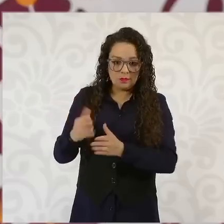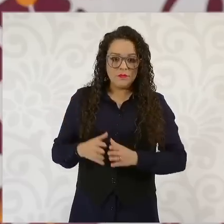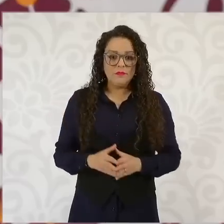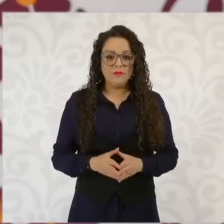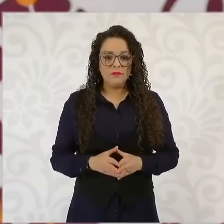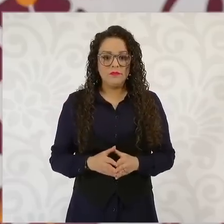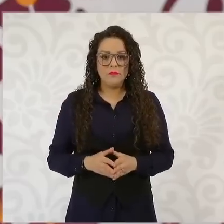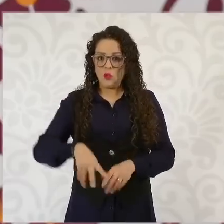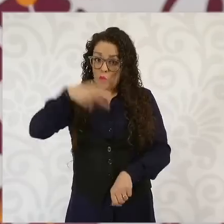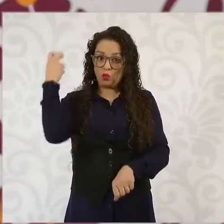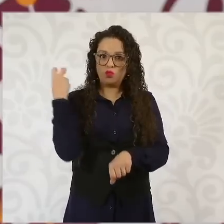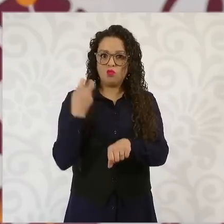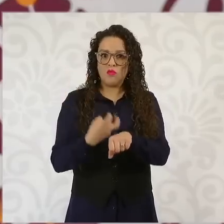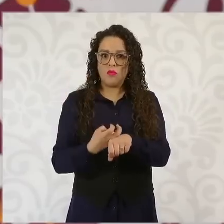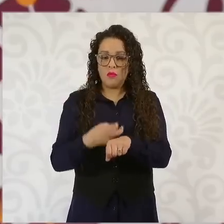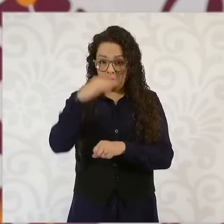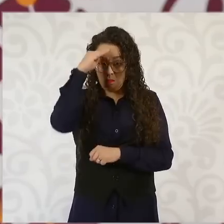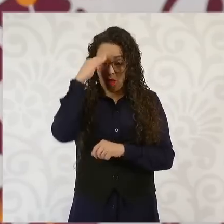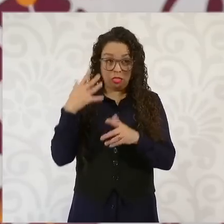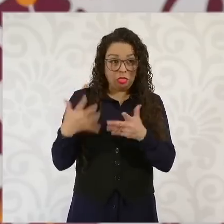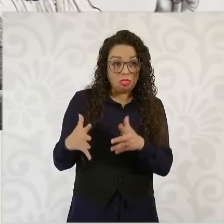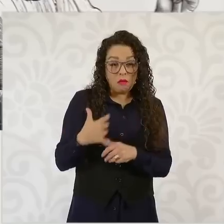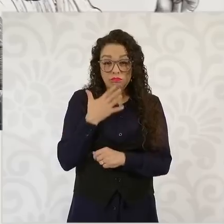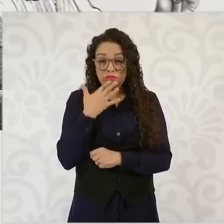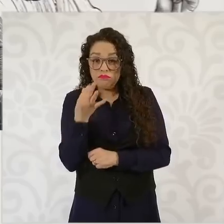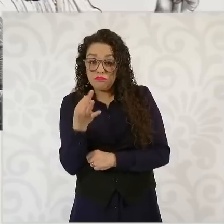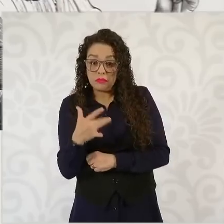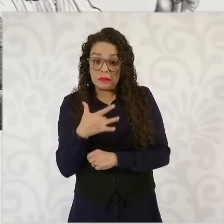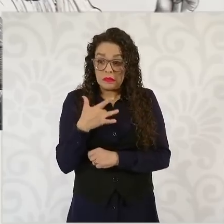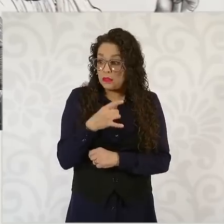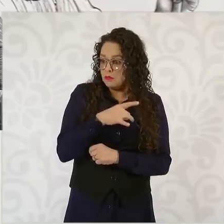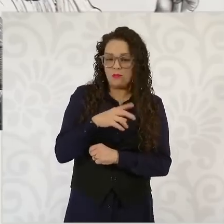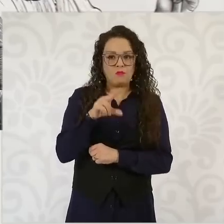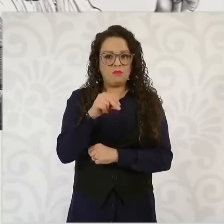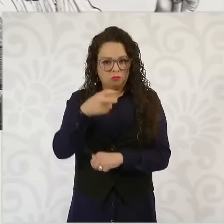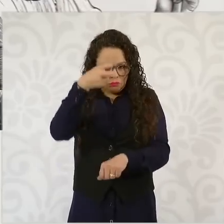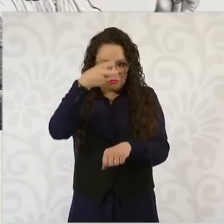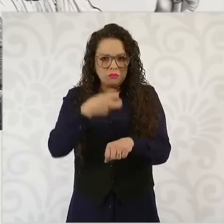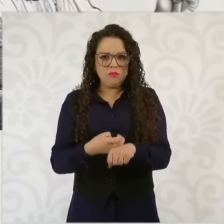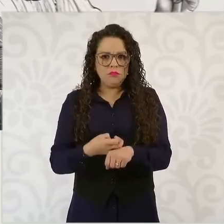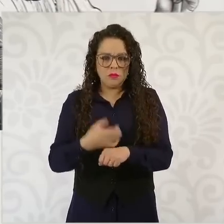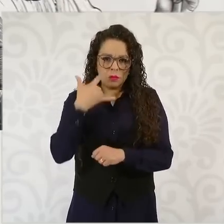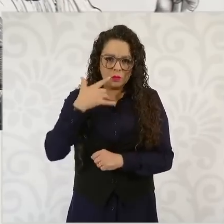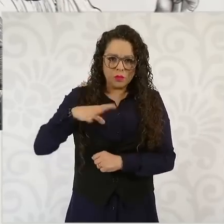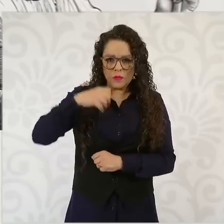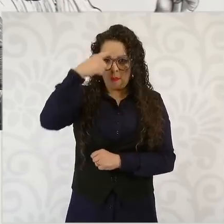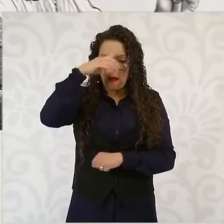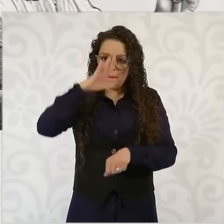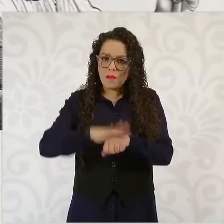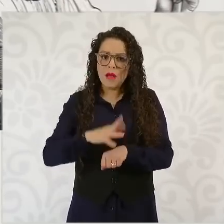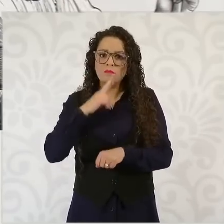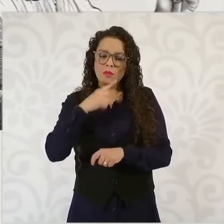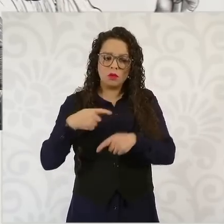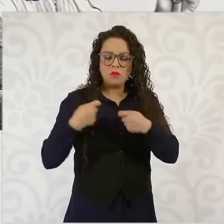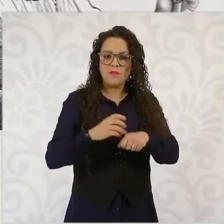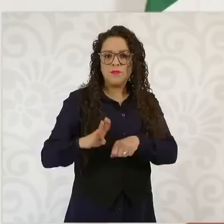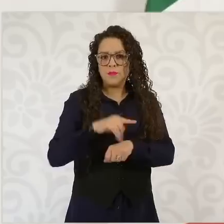firmeza y conseguir la mejor posición posible de México respecto a cualquier otro país son